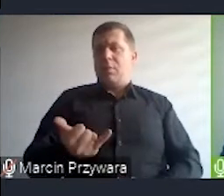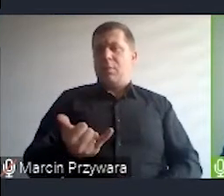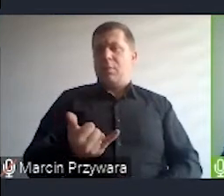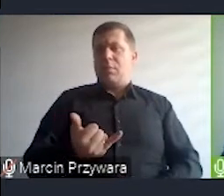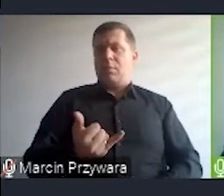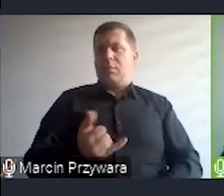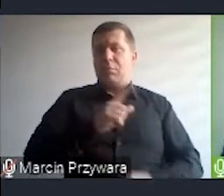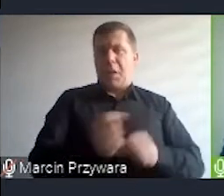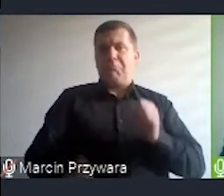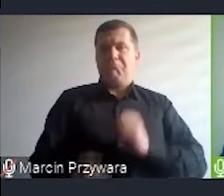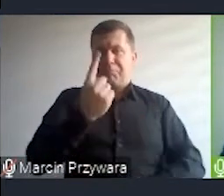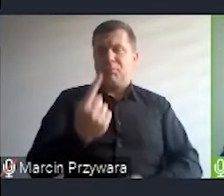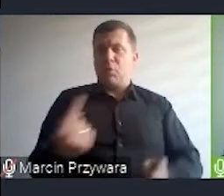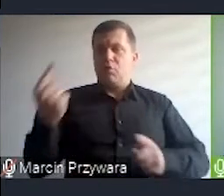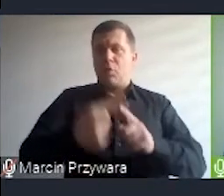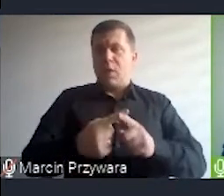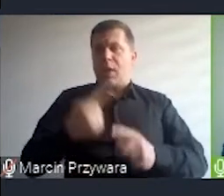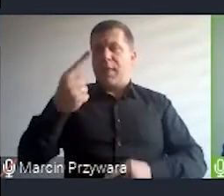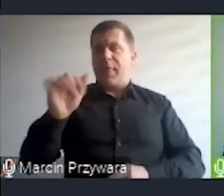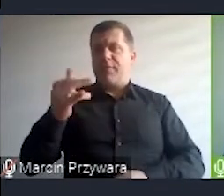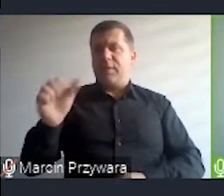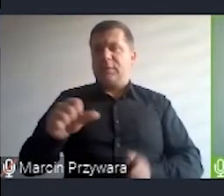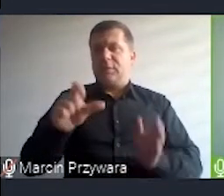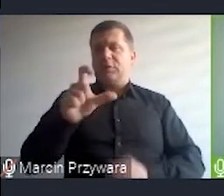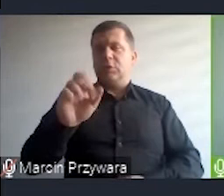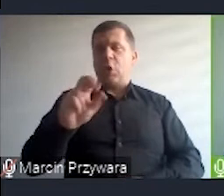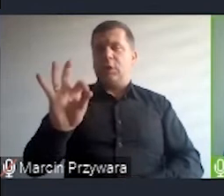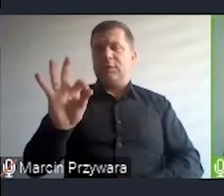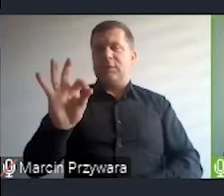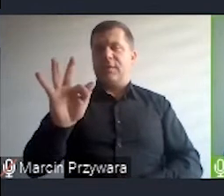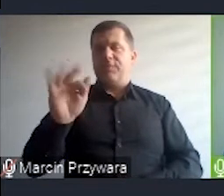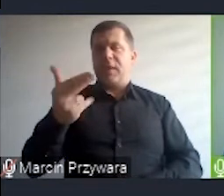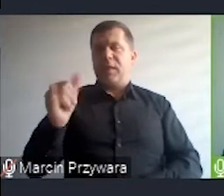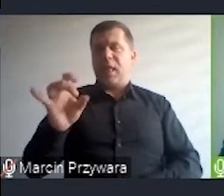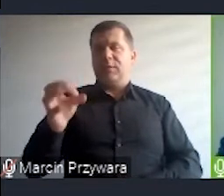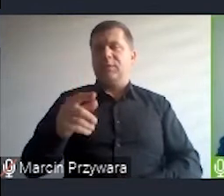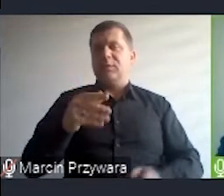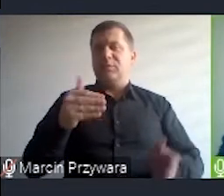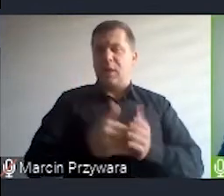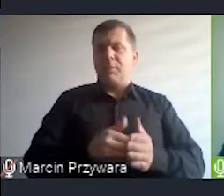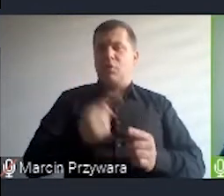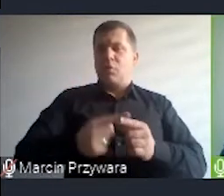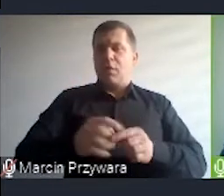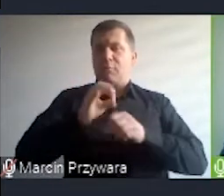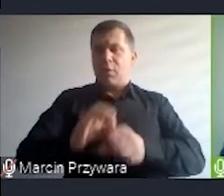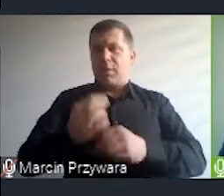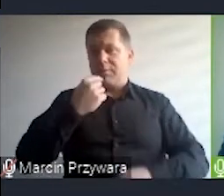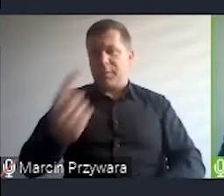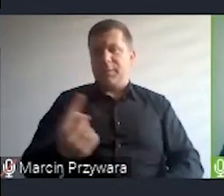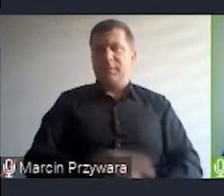Tu pojawia się dodatkowo definicja cross-financingu, którą należałoby Państwu wprowadzić, ale myślę że wystarczy powiedzieć,